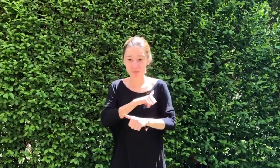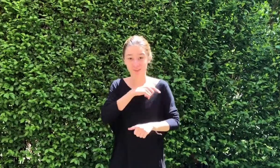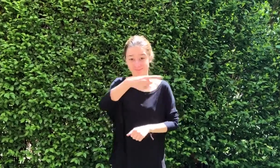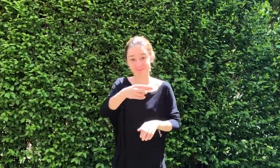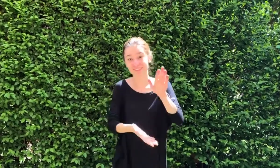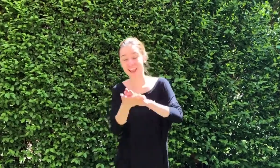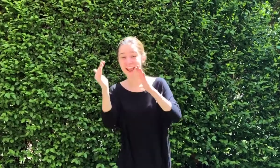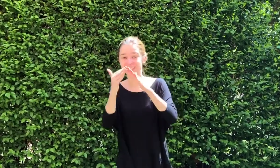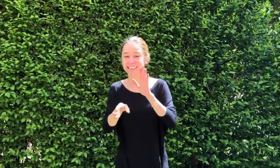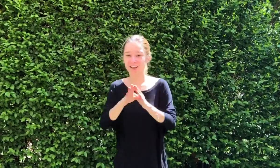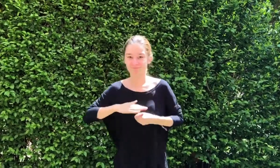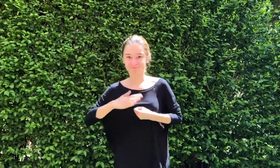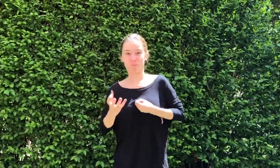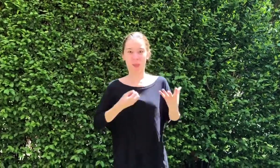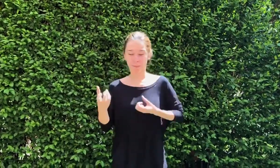Espero que regreséis todxs a casa y continuéis potenciando la improvisación.